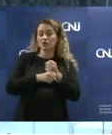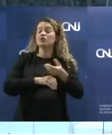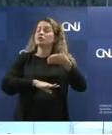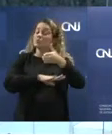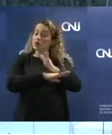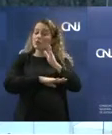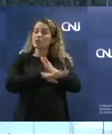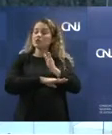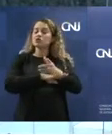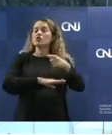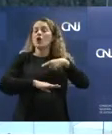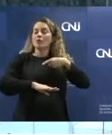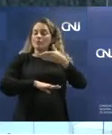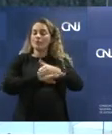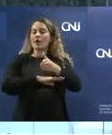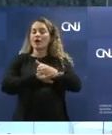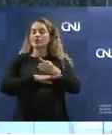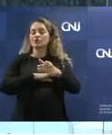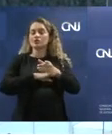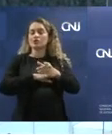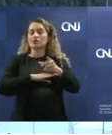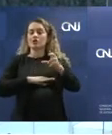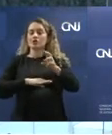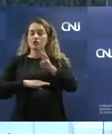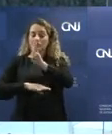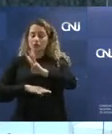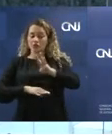pela Plataforma Única e Nacional do Notariado.